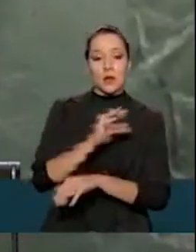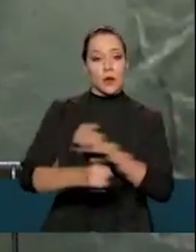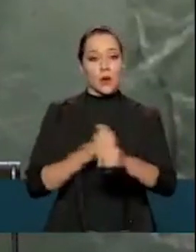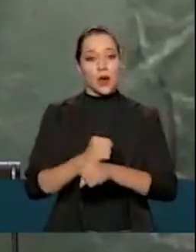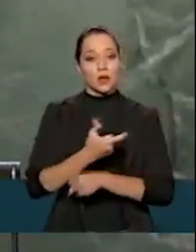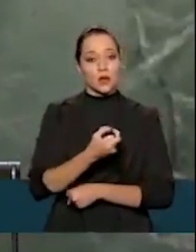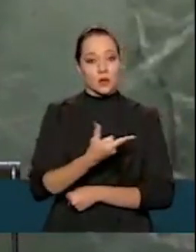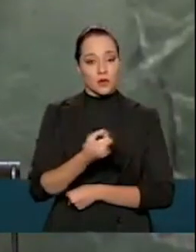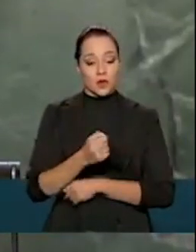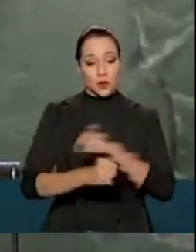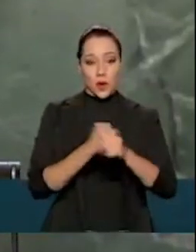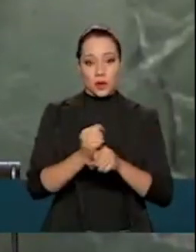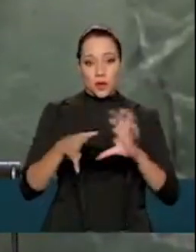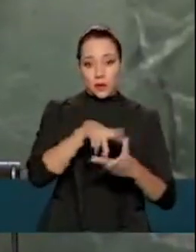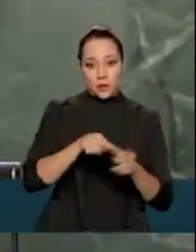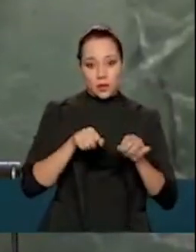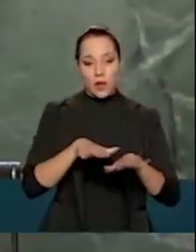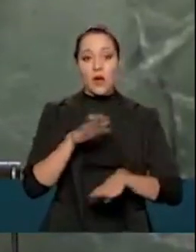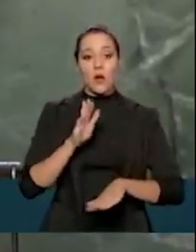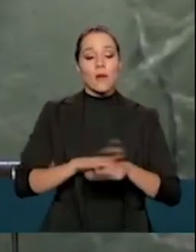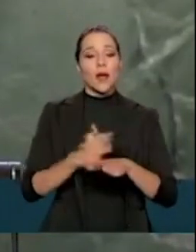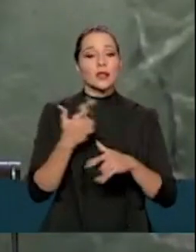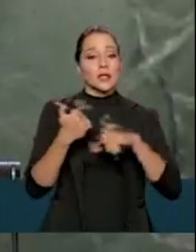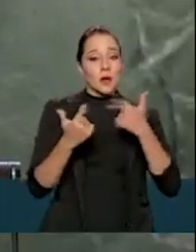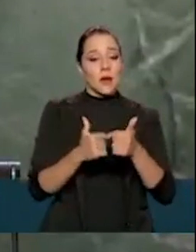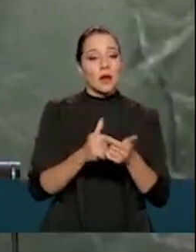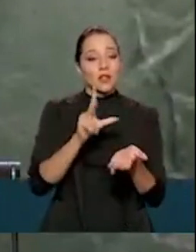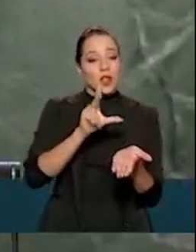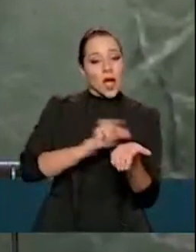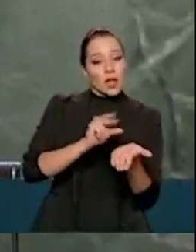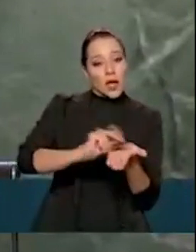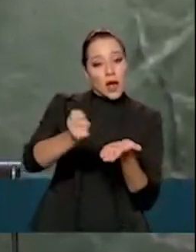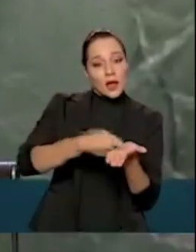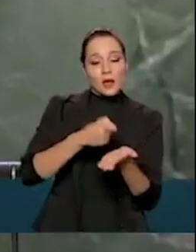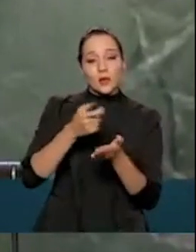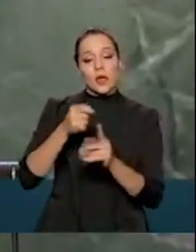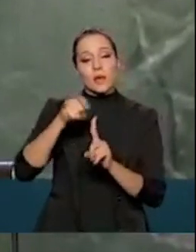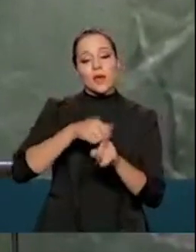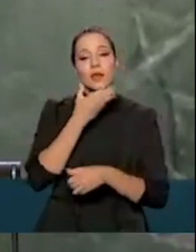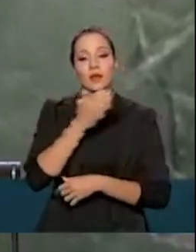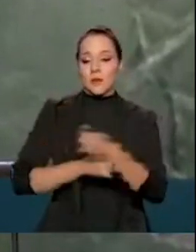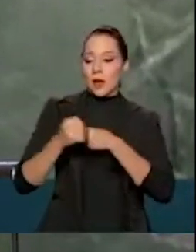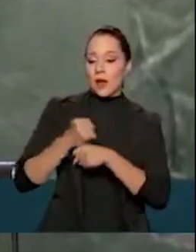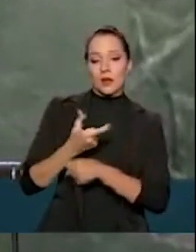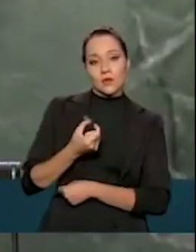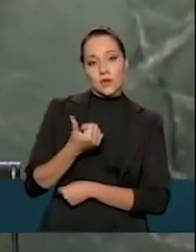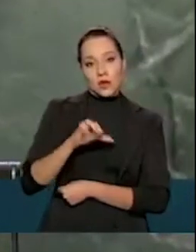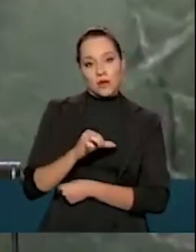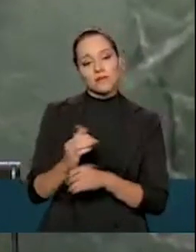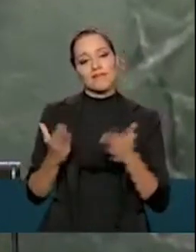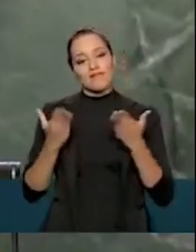anda academia com mais empregos formais do que em dezembro 2009 Graças às ações do nosso governo com